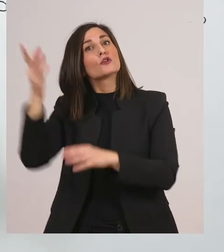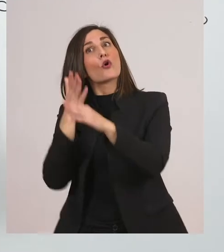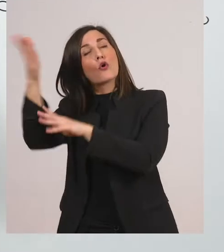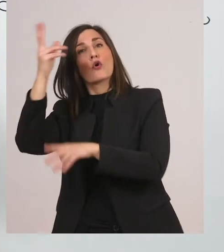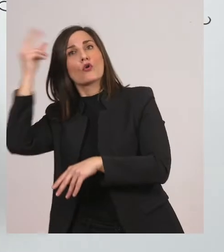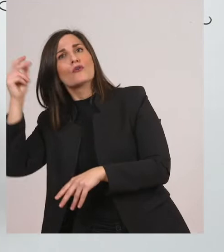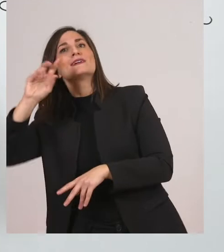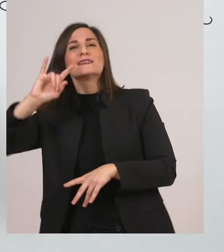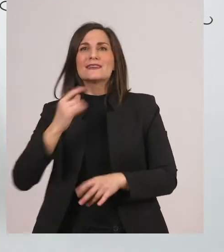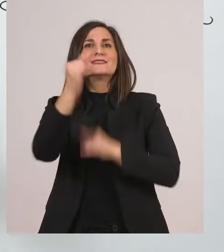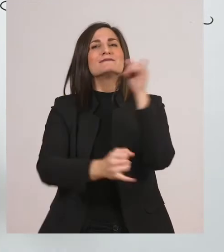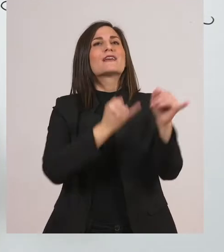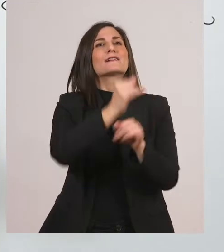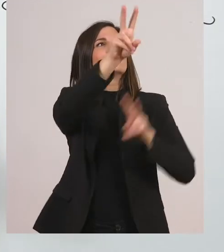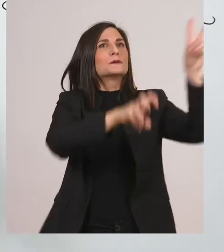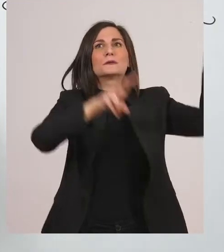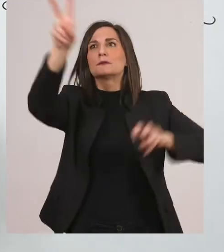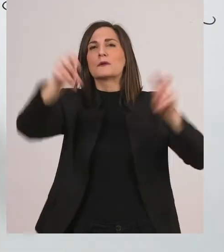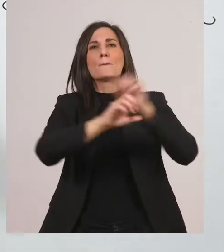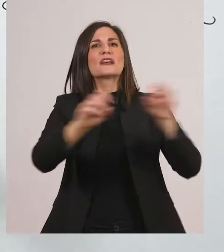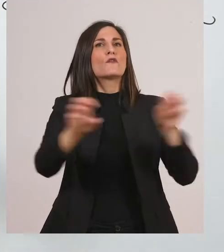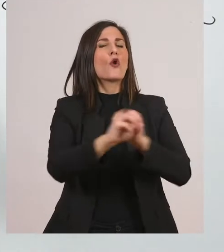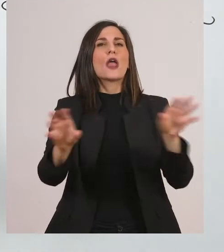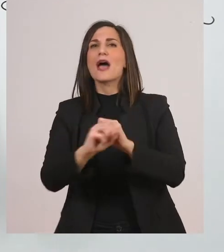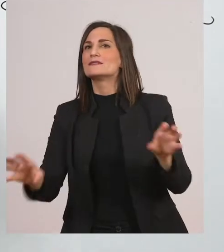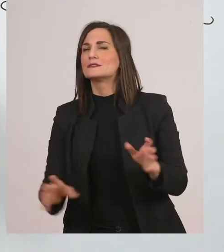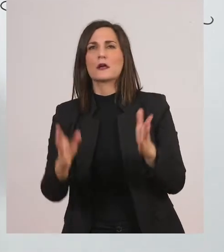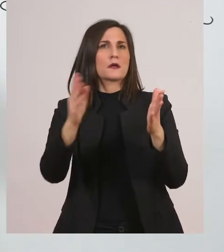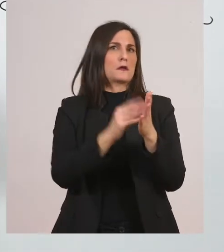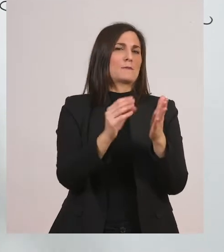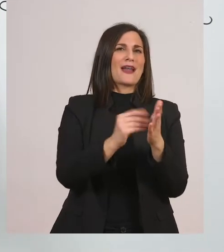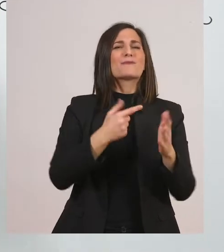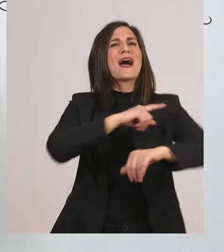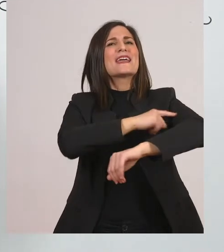Έχουμε άπειρα παραδείγματα τέτοια. Ένα παράδειγμα είναι όντως και πώς συνεργάζονται οι γιατροί...